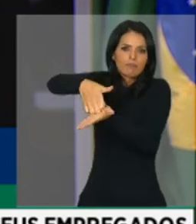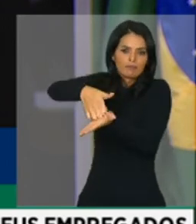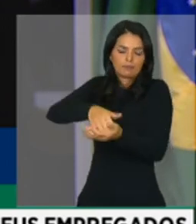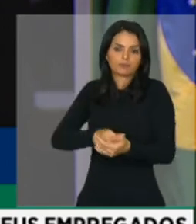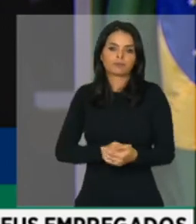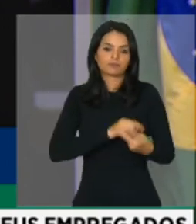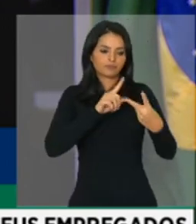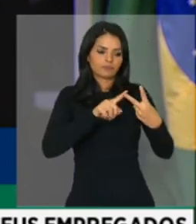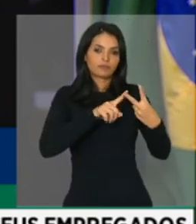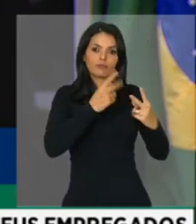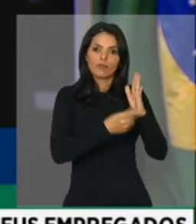PRESIDENTE... NÚMERO... 1204/21, DISCIPLINA COBRANÇA